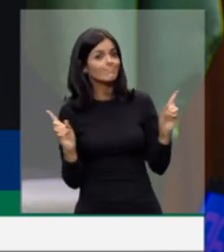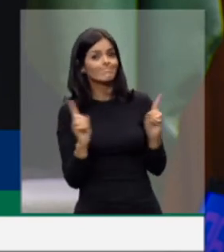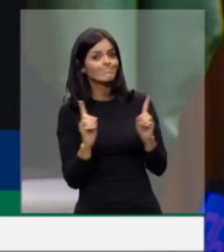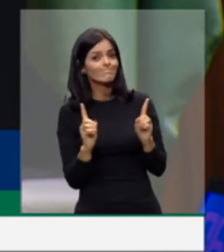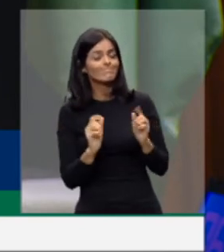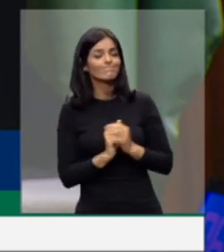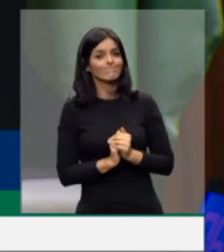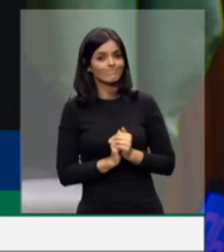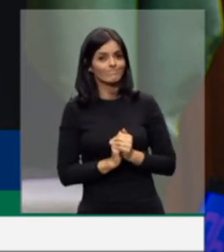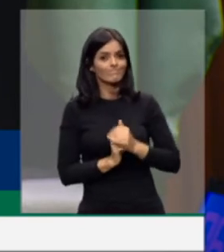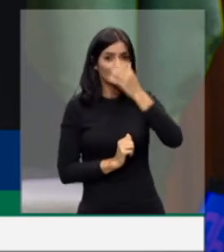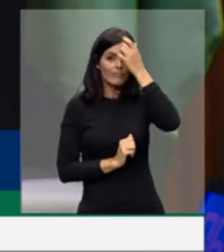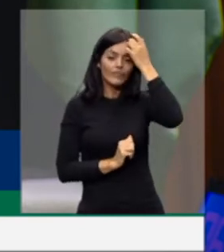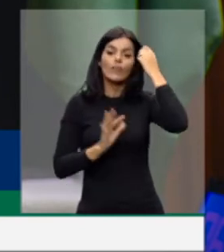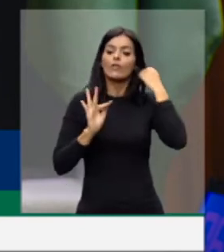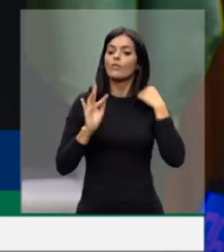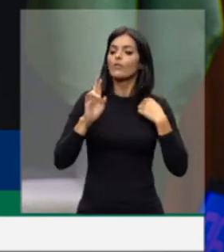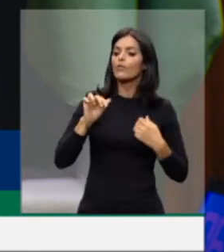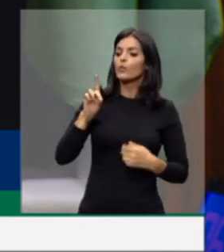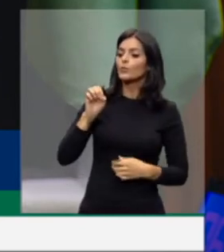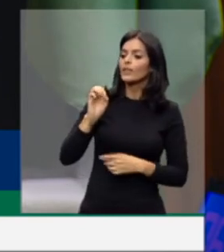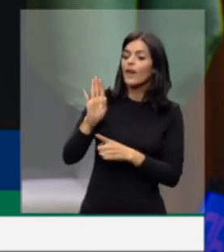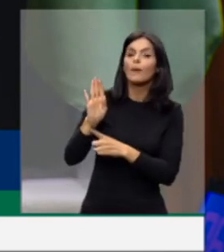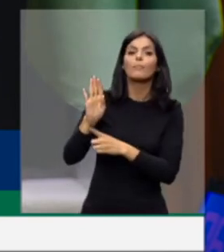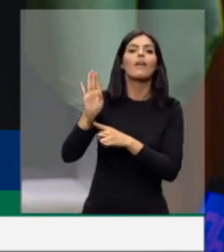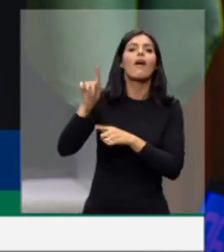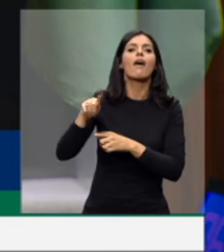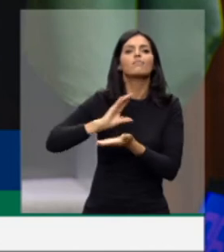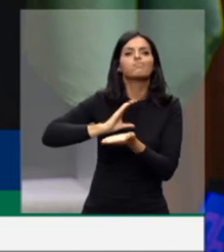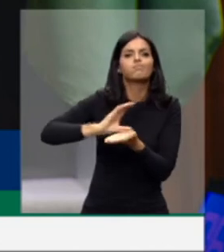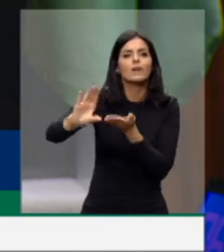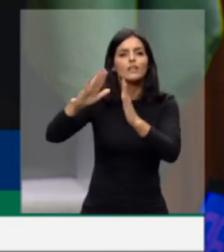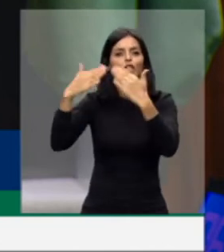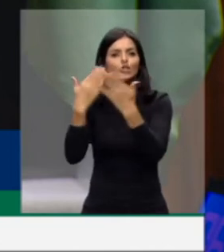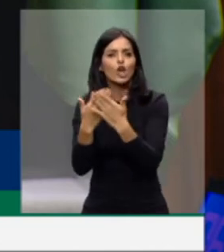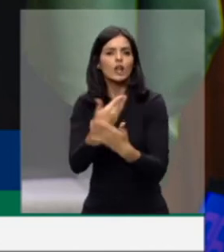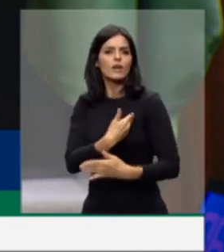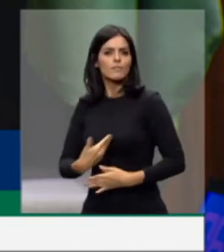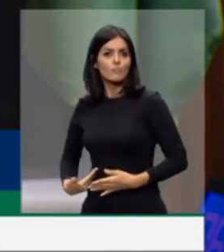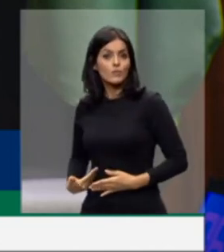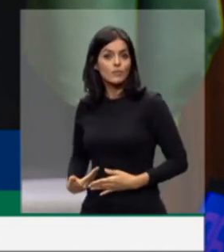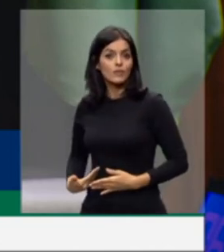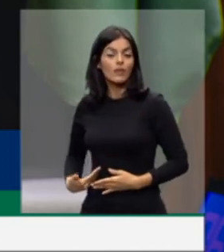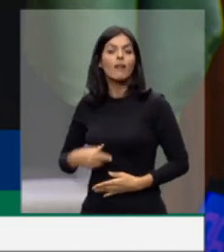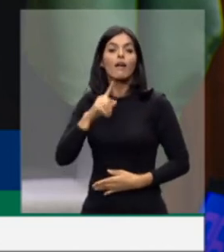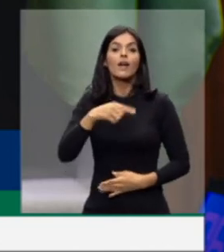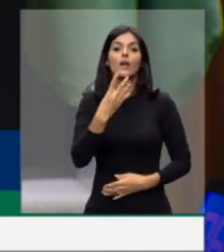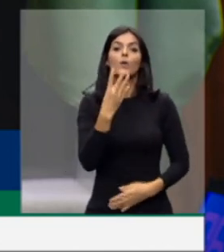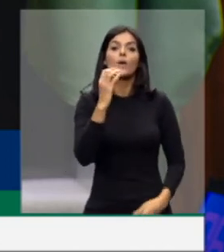PAUTA PARA OUTRO MOMENTO, PARA OUTRAS INICIATIVAS LEGISLATIVAS E PARLAMENTARES. FUNDEB PÚBLICO PARA ESCOLA